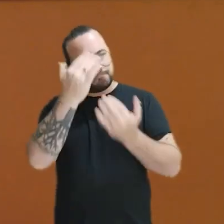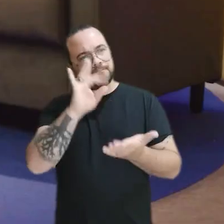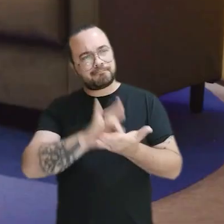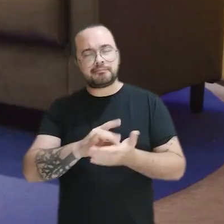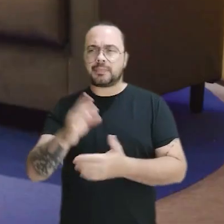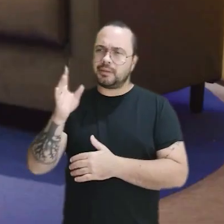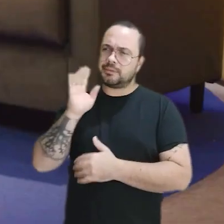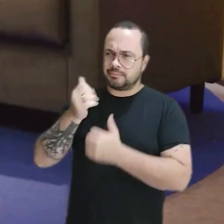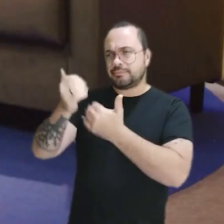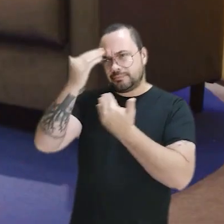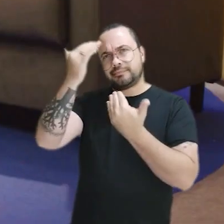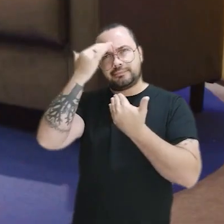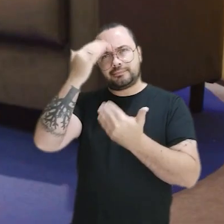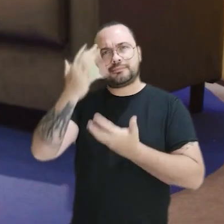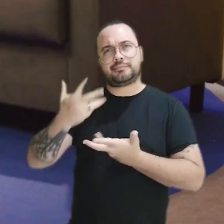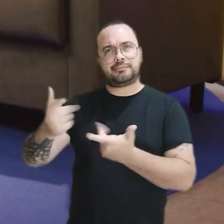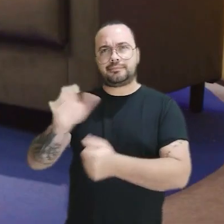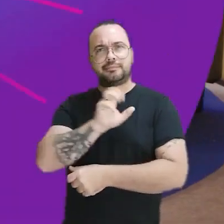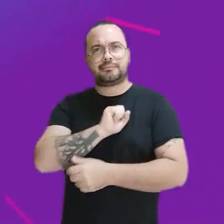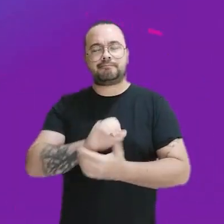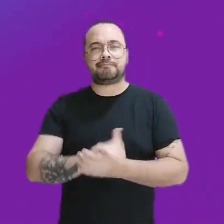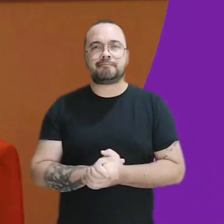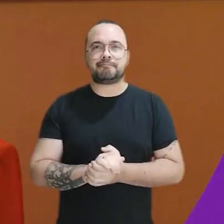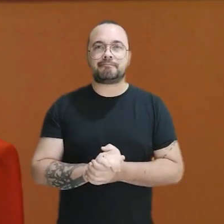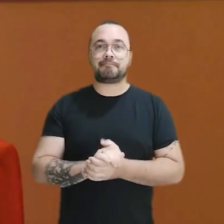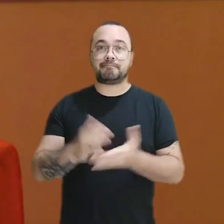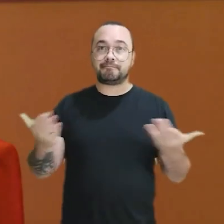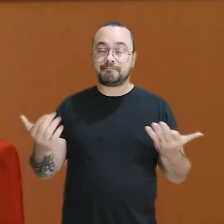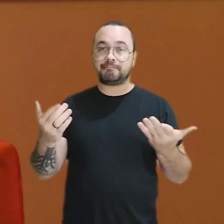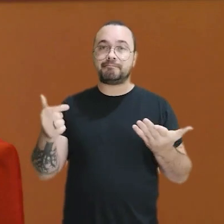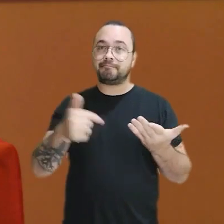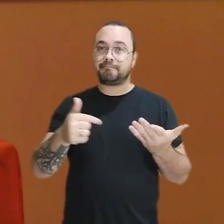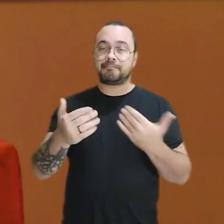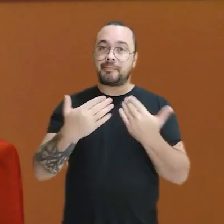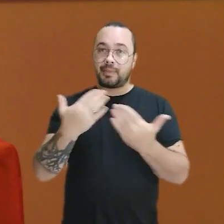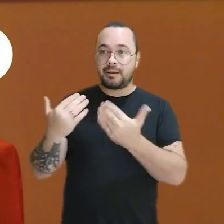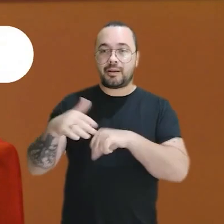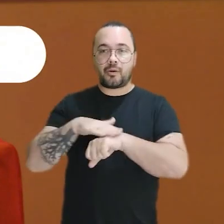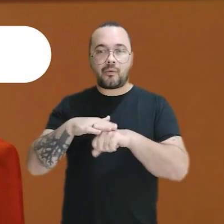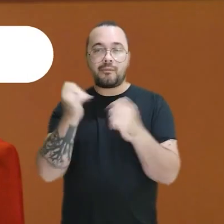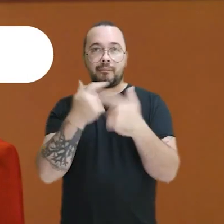Valeu, valeuzão. Obrigado por ter me chamado. Adorei. E esse foi mais um "Comediando". Pra você acompanhar